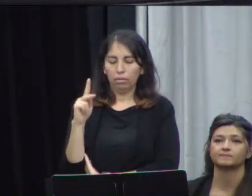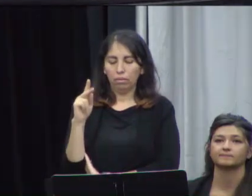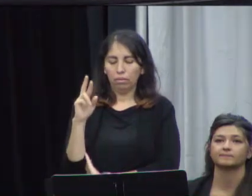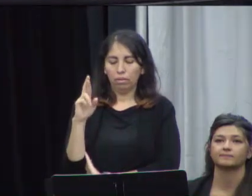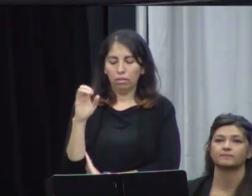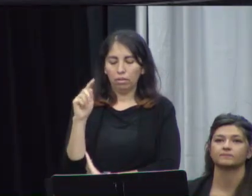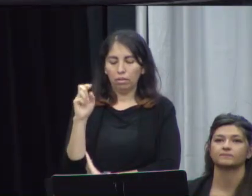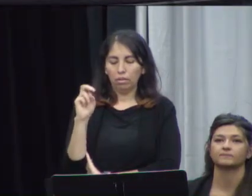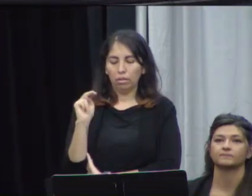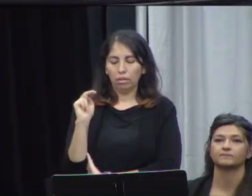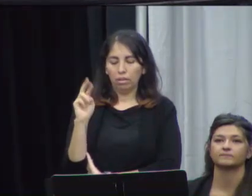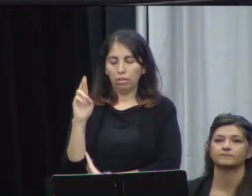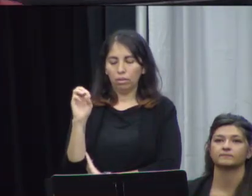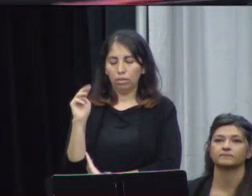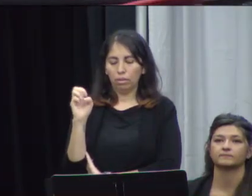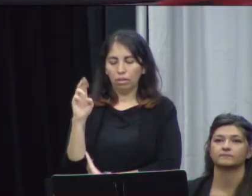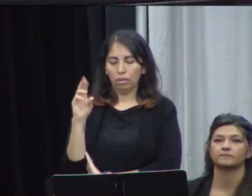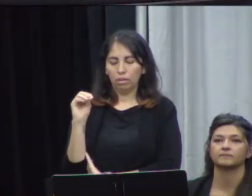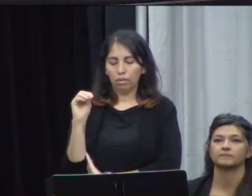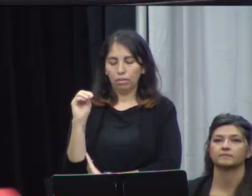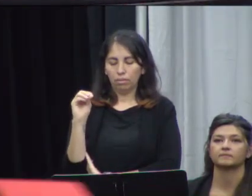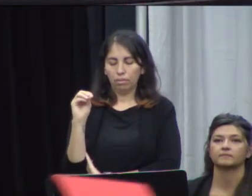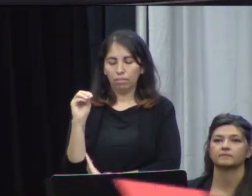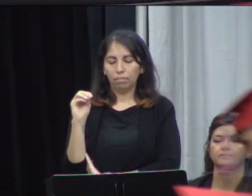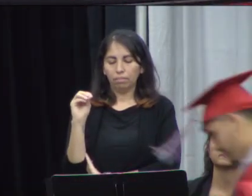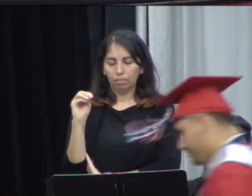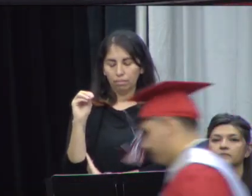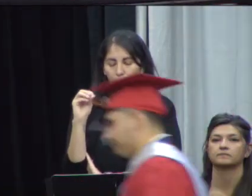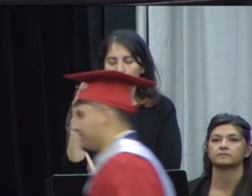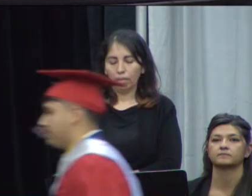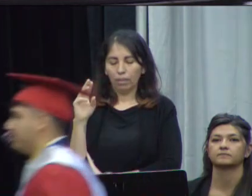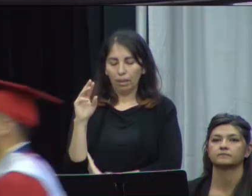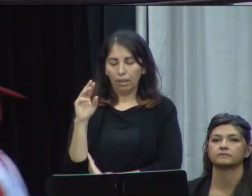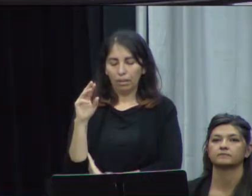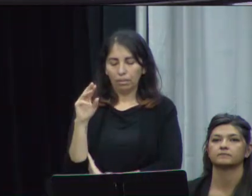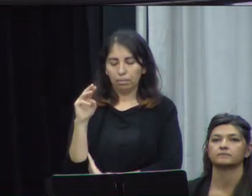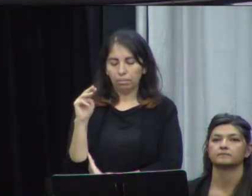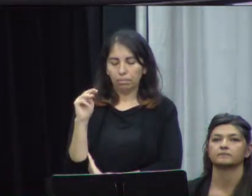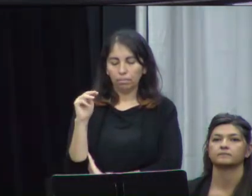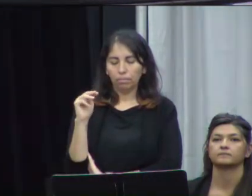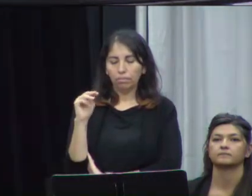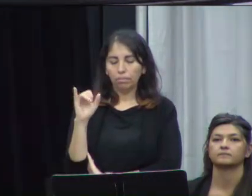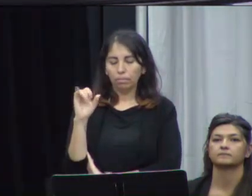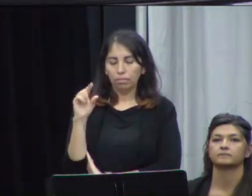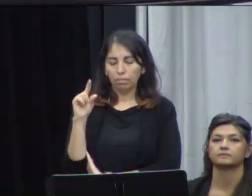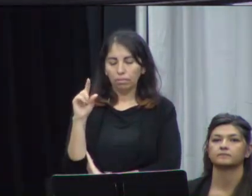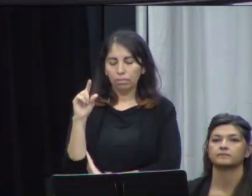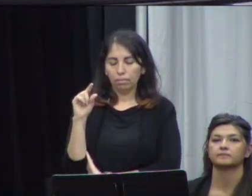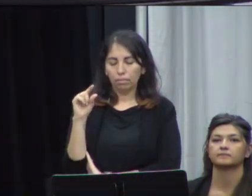(audience applauds) Kristen Romero. (audience applauds)